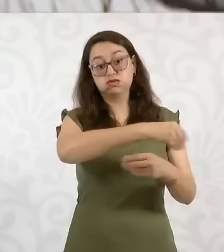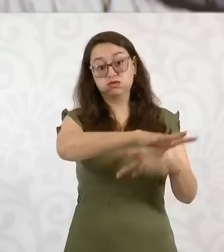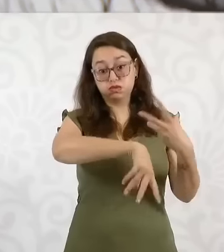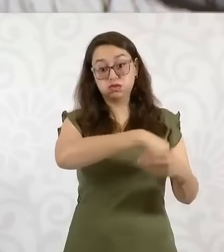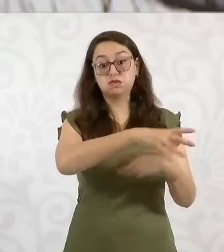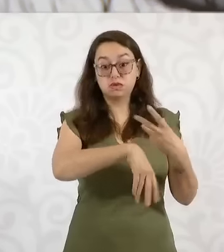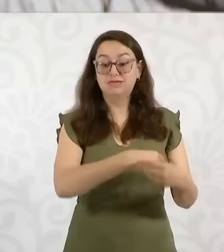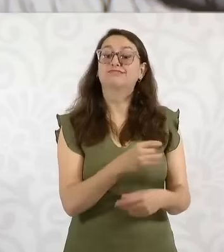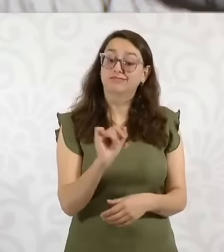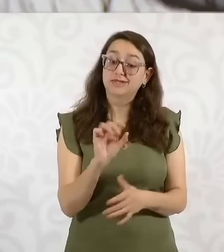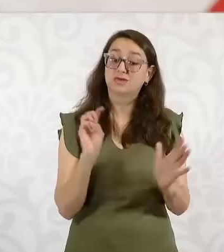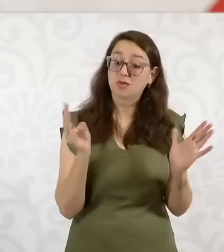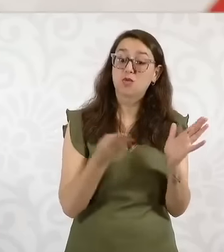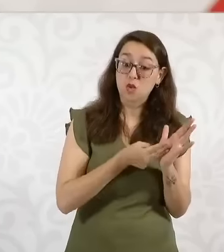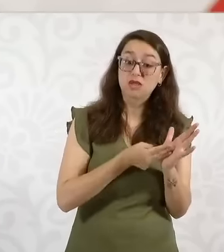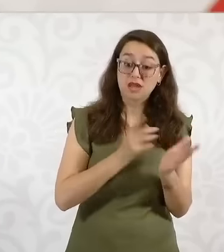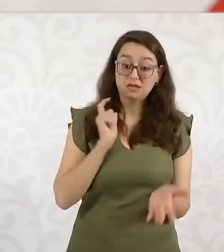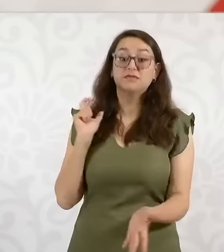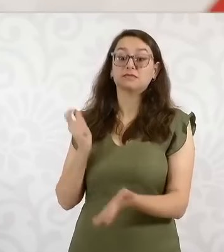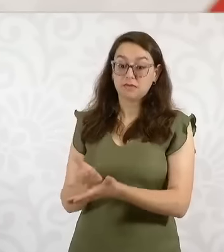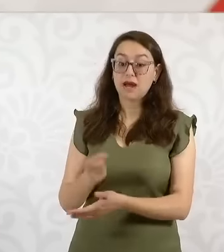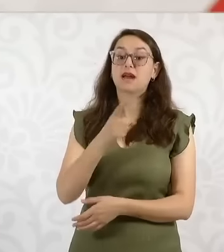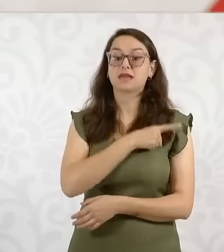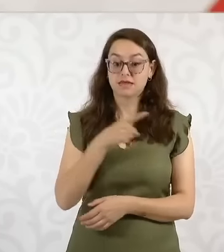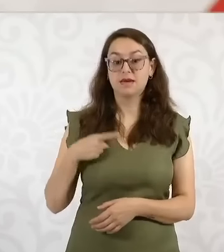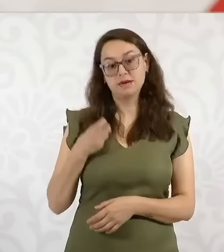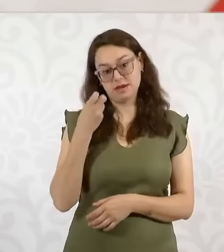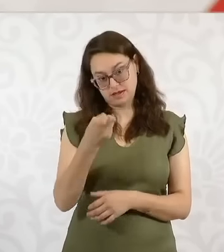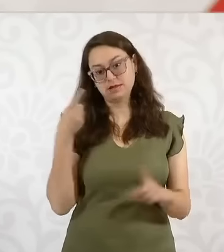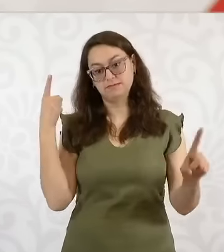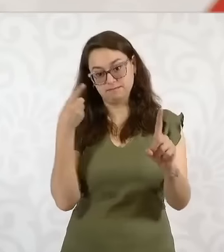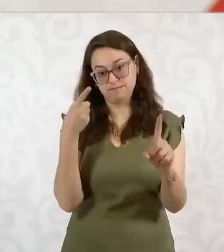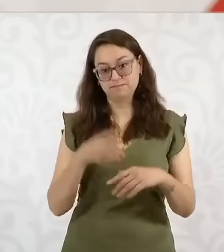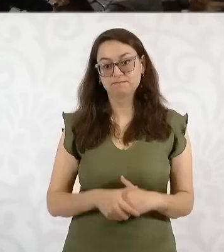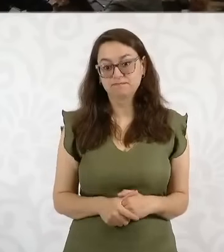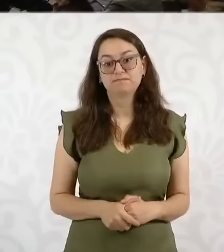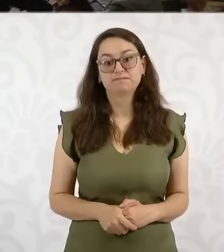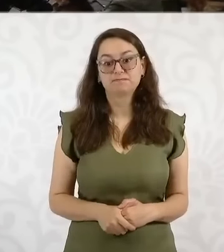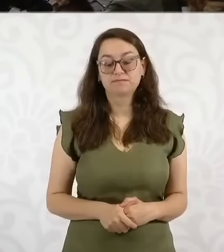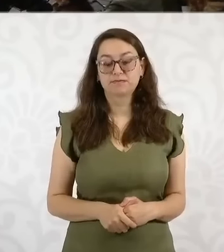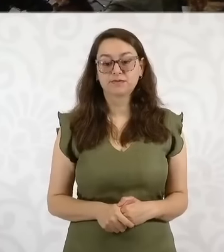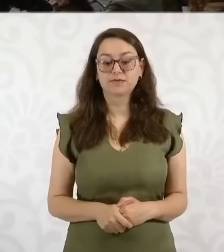ambientales que tendrá que pagar. Esa es la visión con la que estamos limpiando los ríos. Gracias.